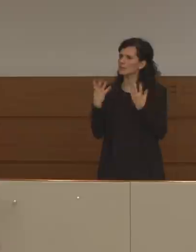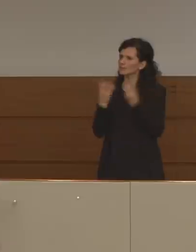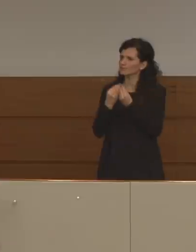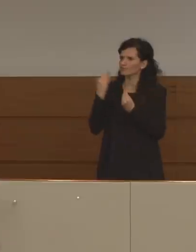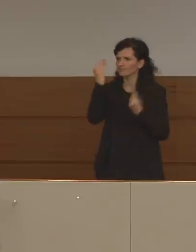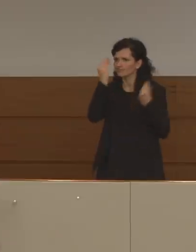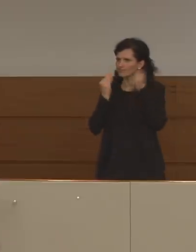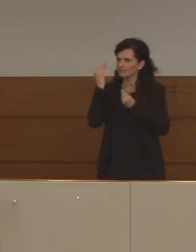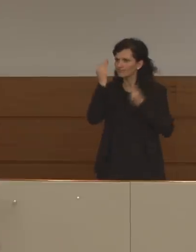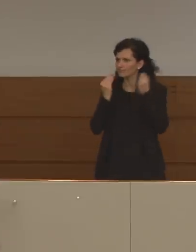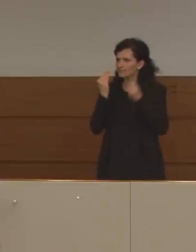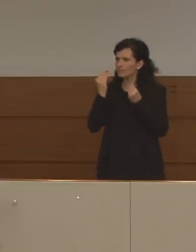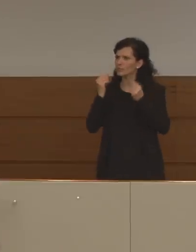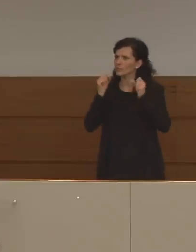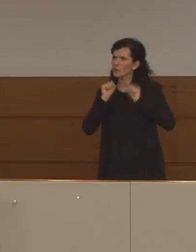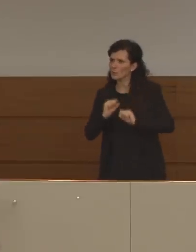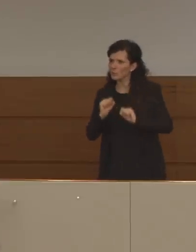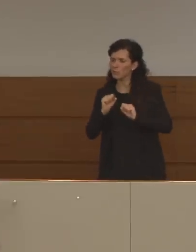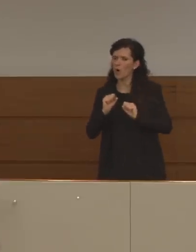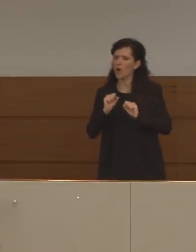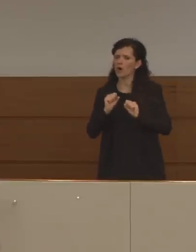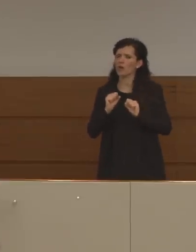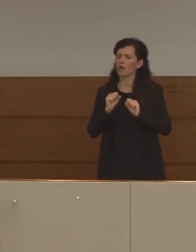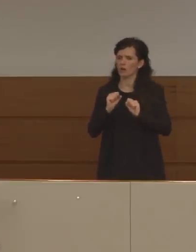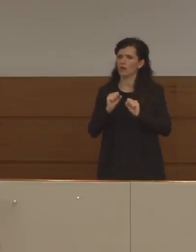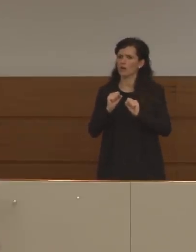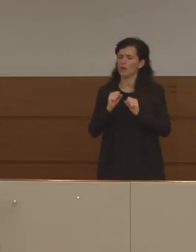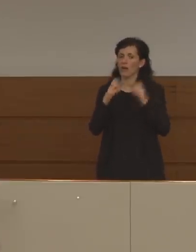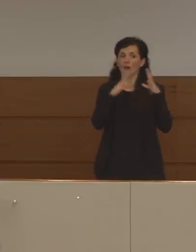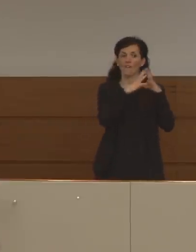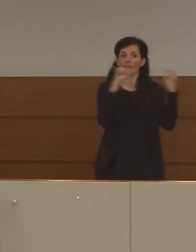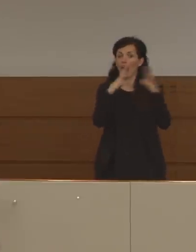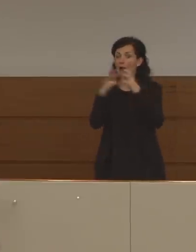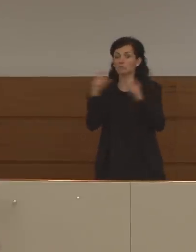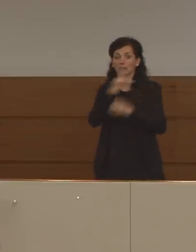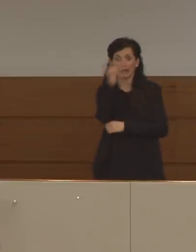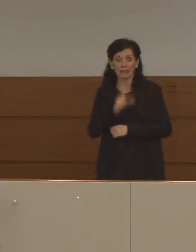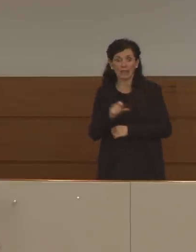riconvertire delle linee produttive di fabbriche in Italia?